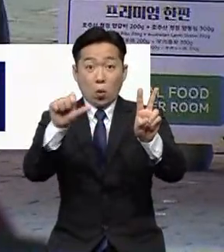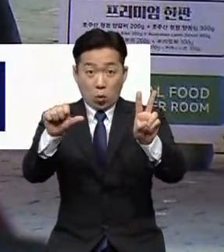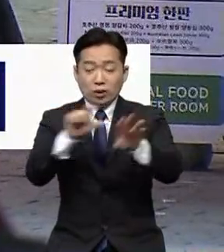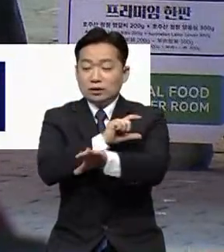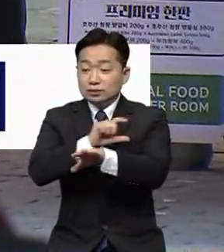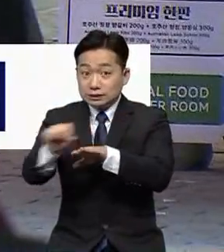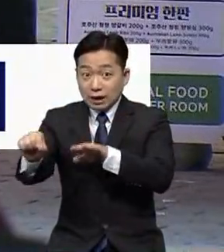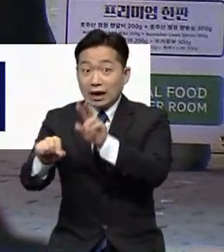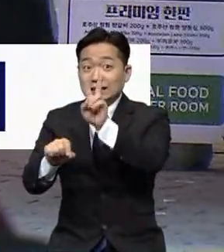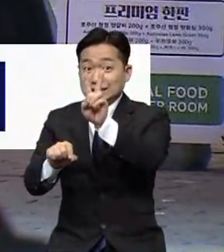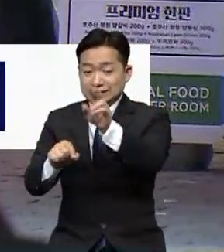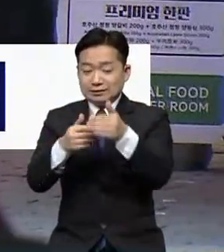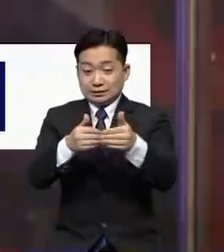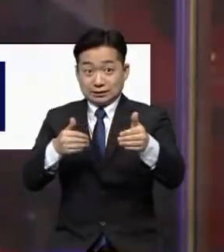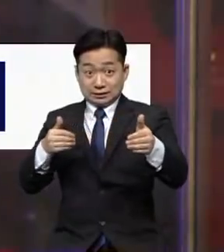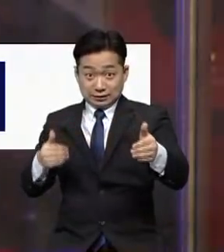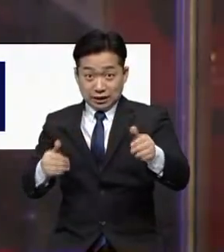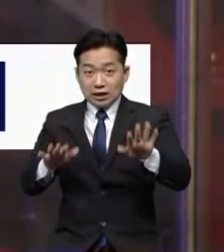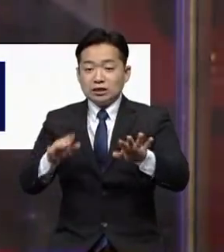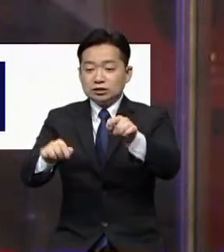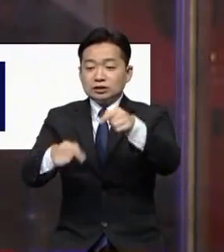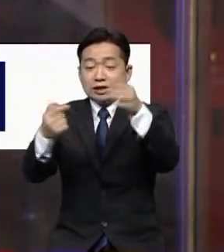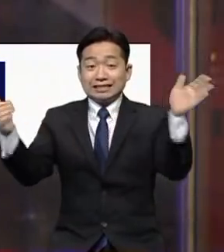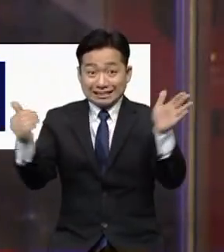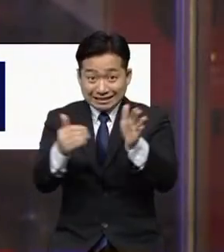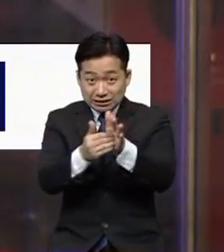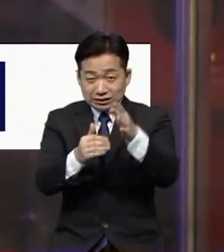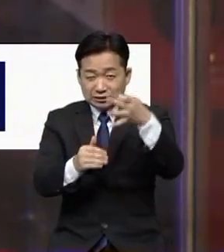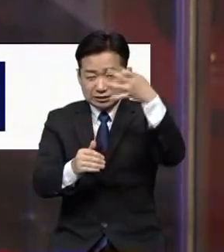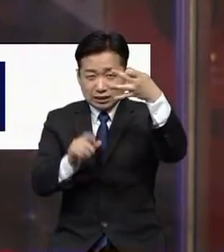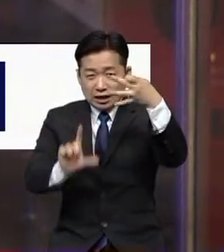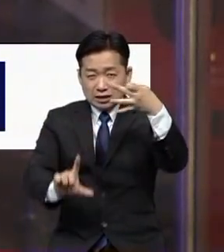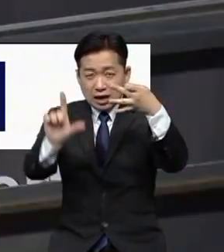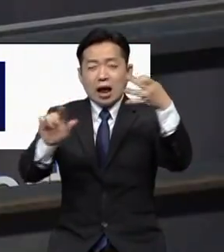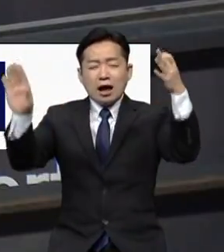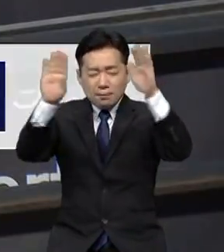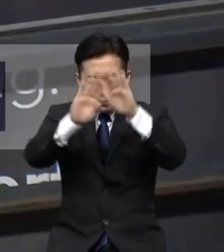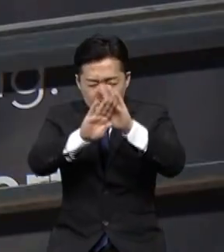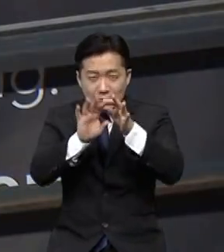거리 두기 단계는 설 연휴가 끝나는 14일 자정까지 그대로 유지됩니다.